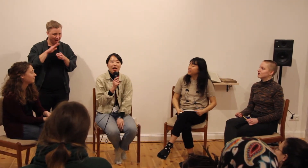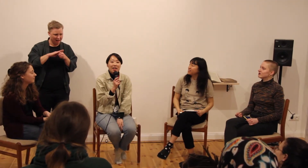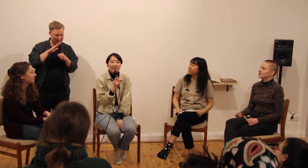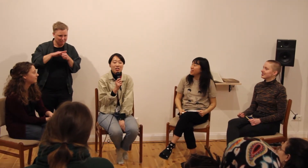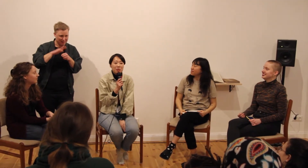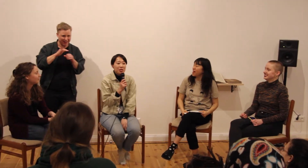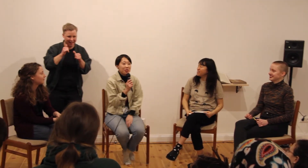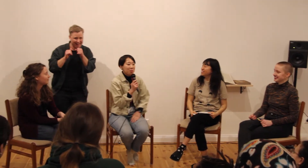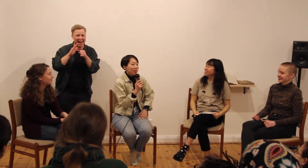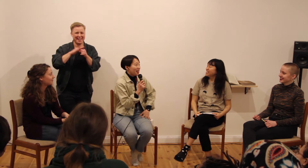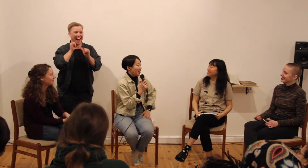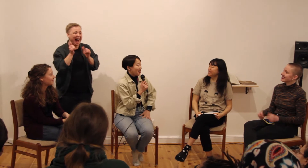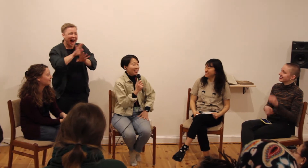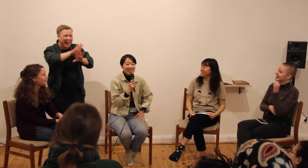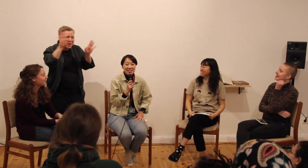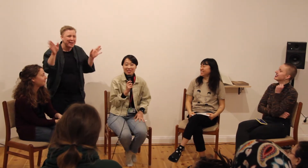Hallo es ist schön euch kennen zu lernen. Ich bin Bora.